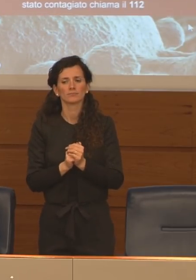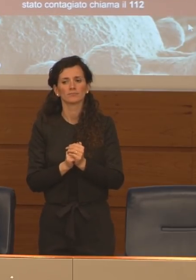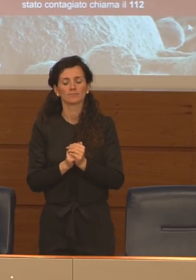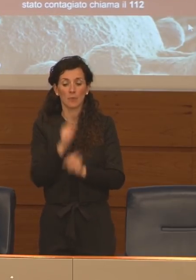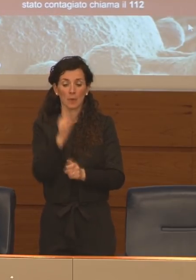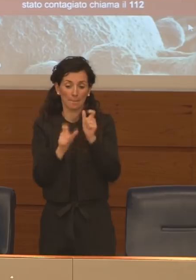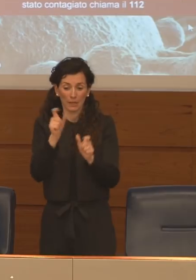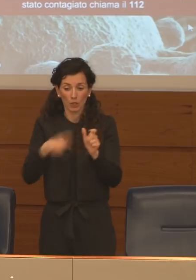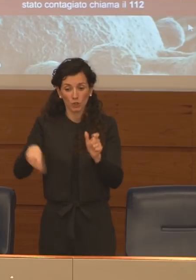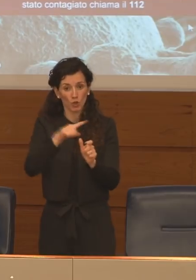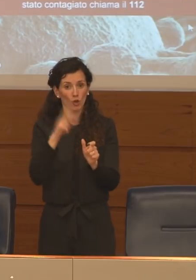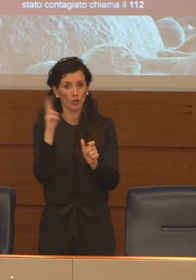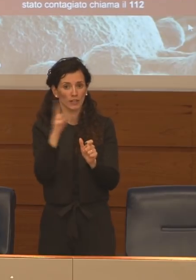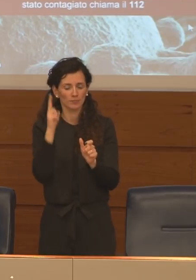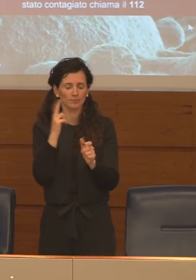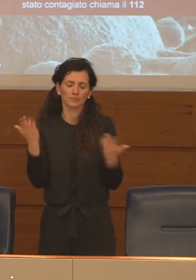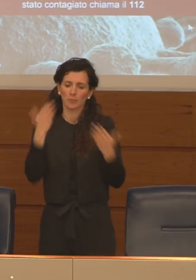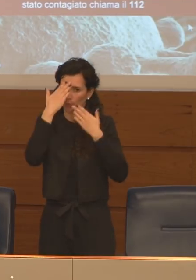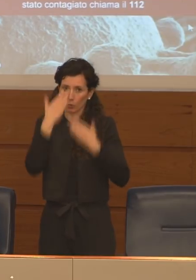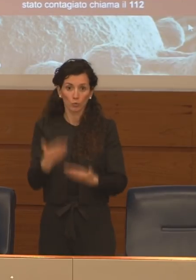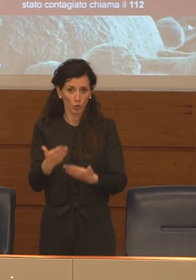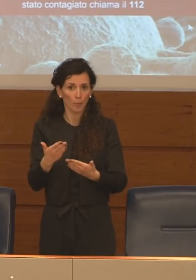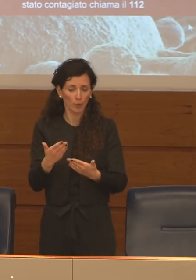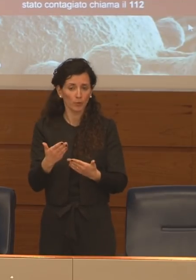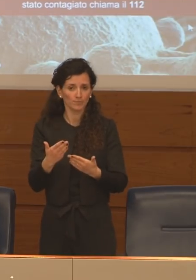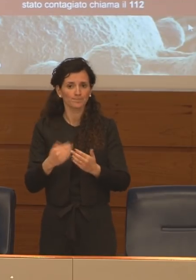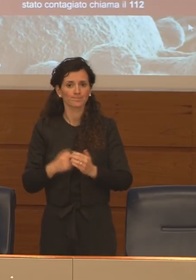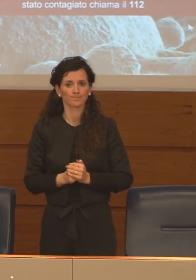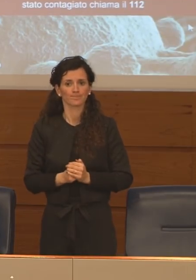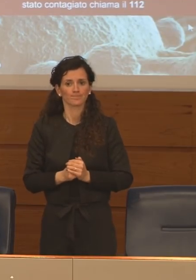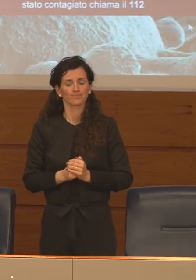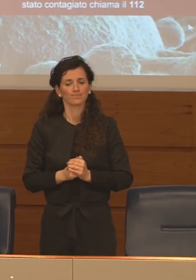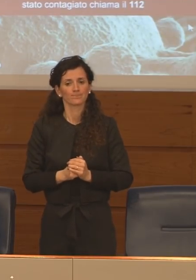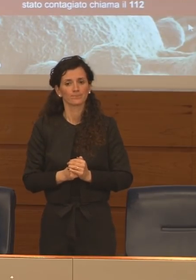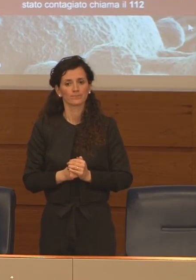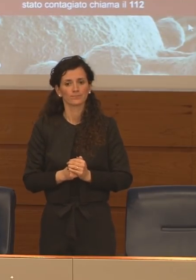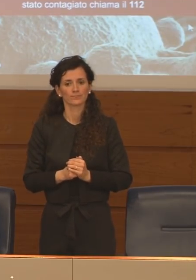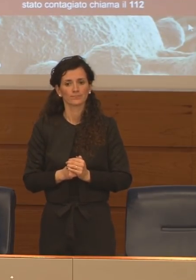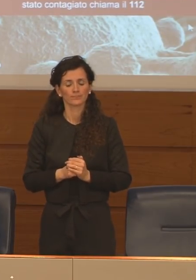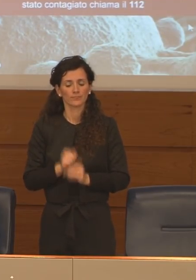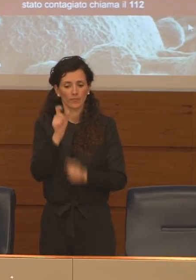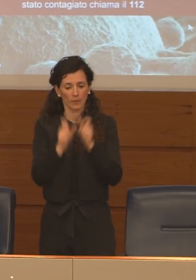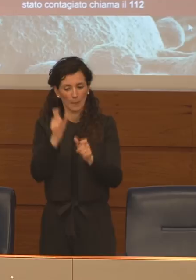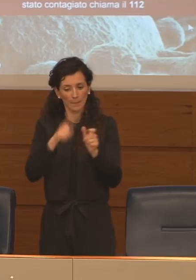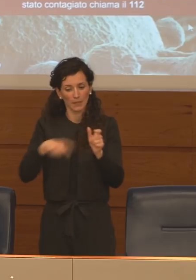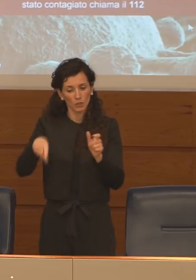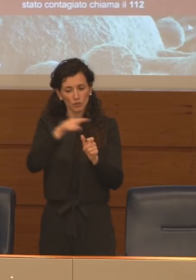purtroppo sono decedute, sono persone il cui quadro clinico conosciamo